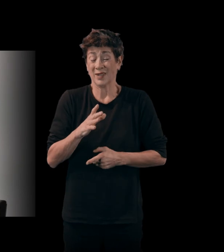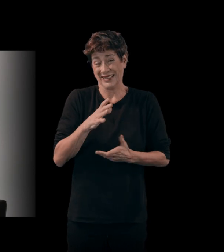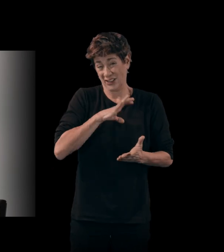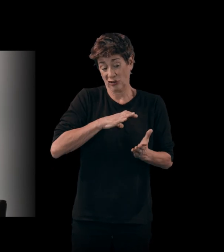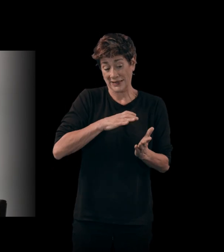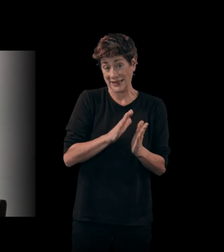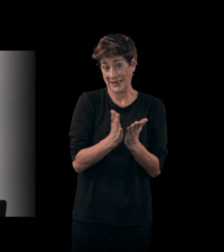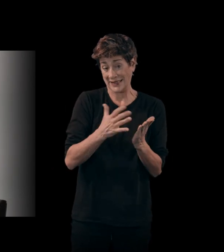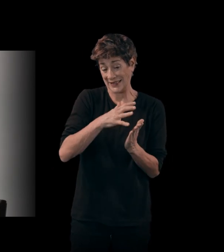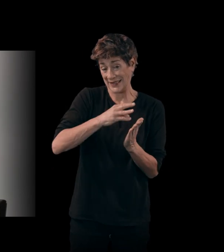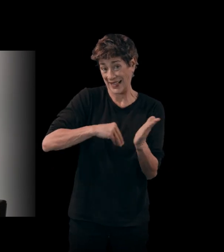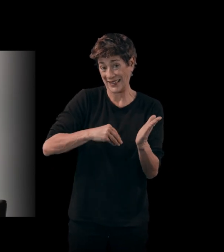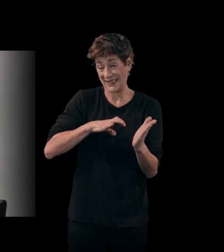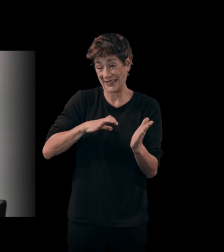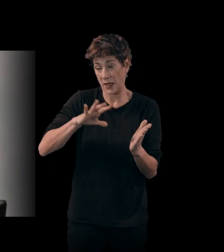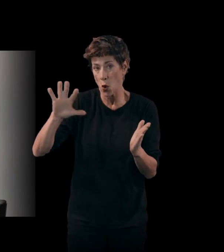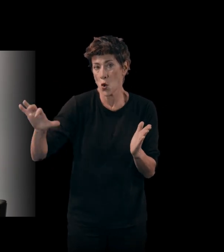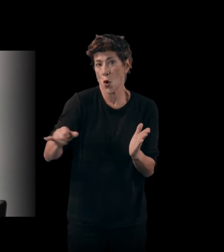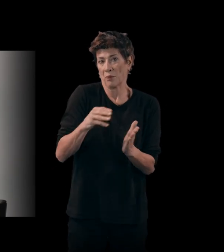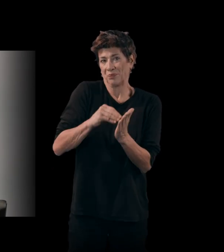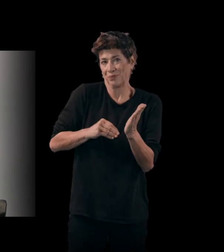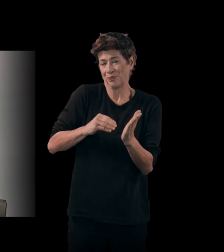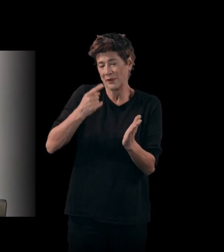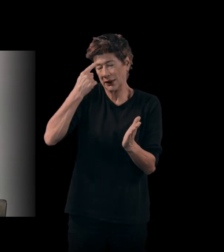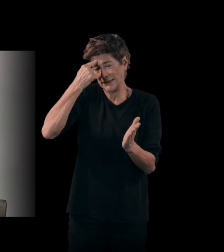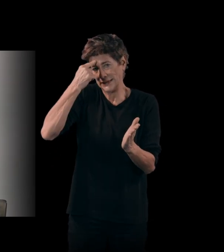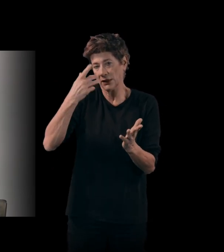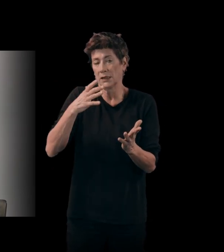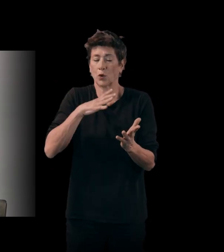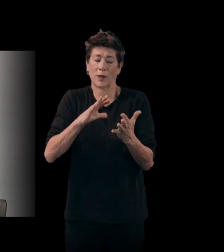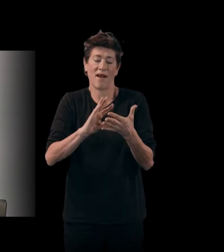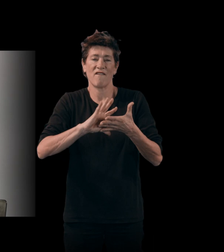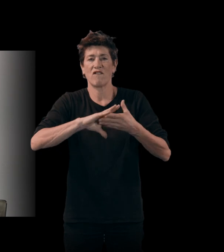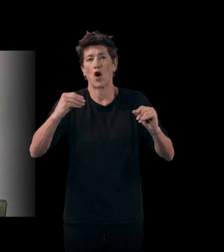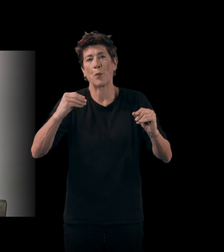d’être fidèle à cette énergie, à ce souvenir, donc ça passe par une forme d’oralité.